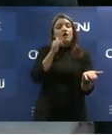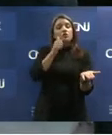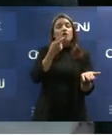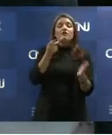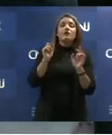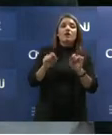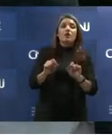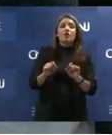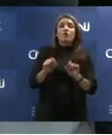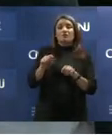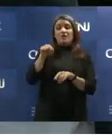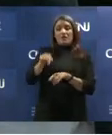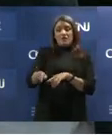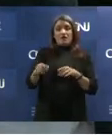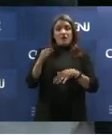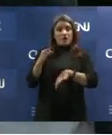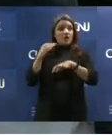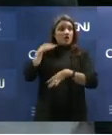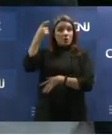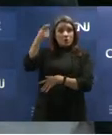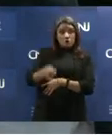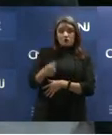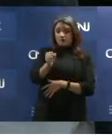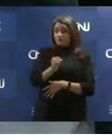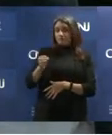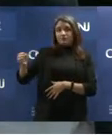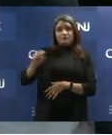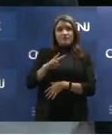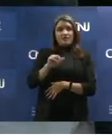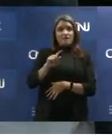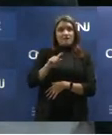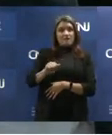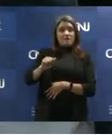de Execuções Penais de Manaus, Amazonas, nos termos do artigo 27, parágrafo 3º